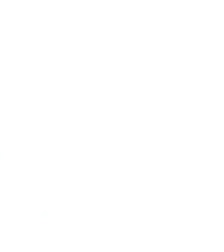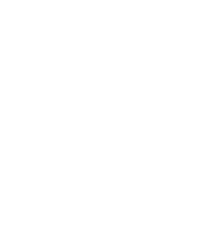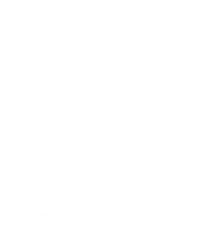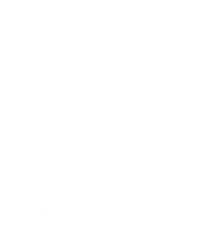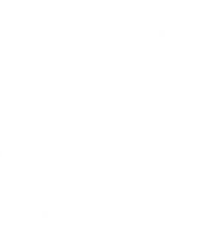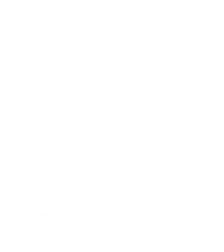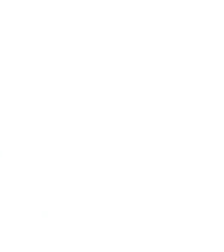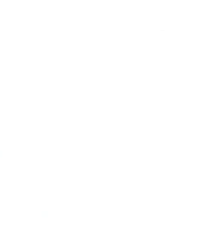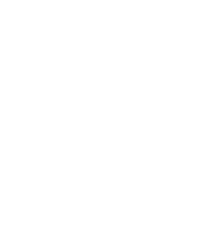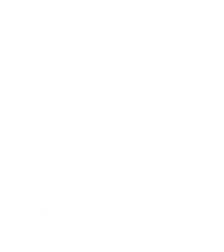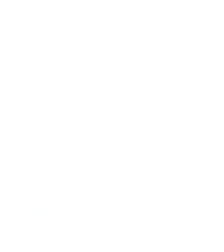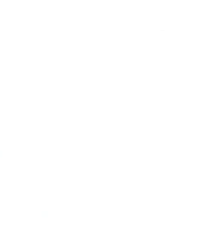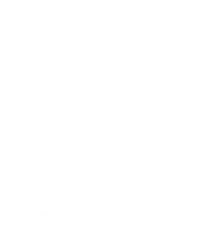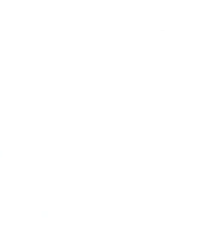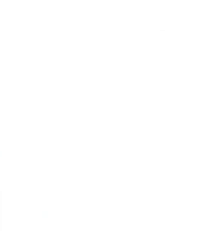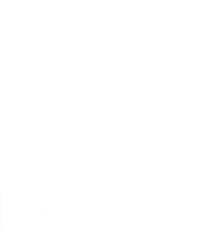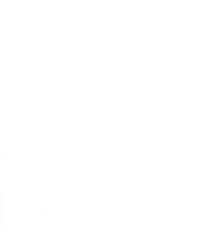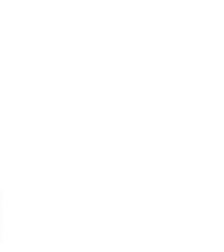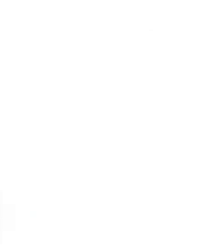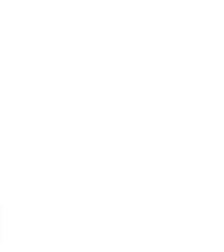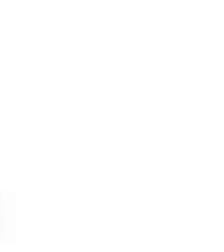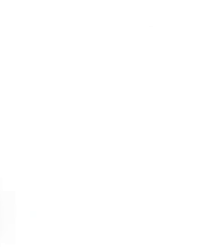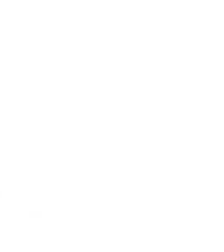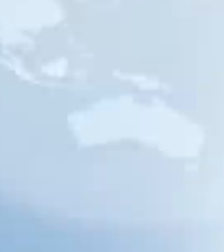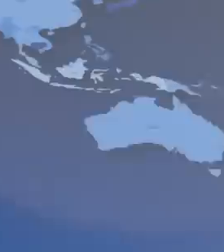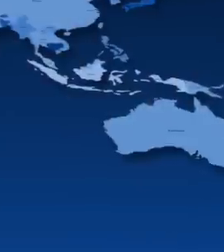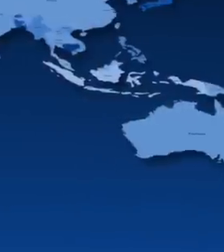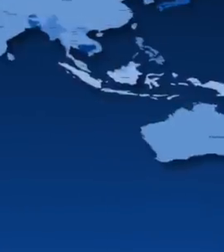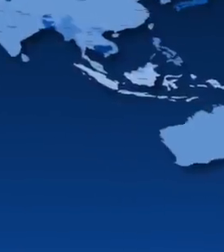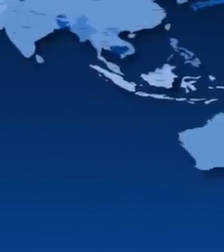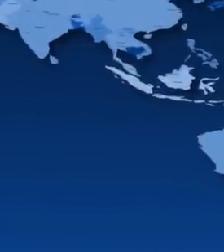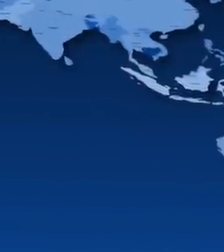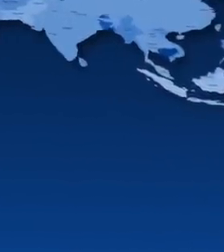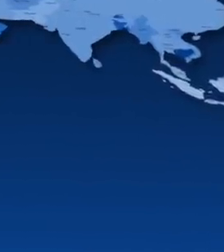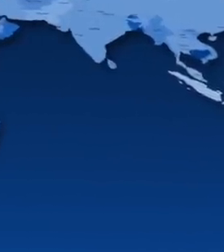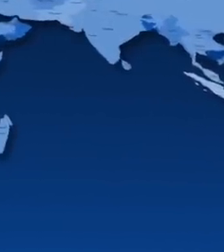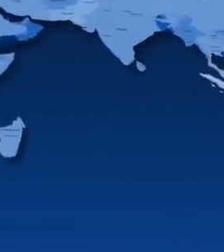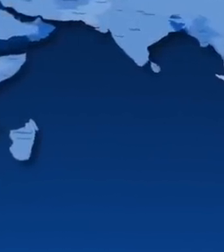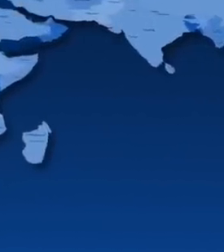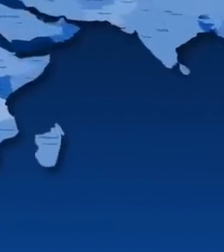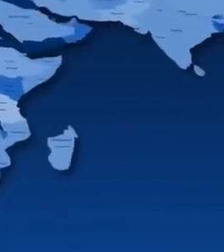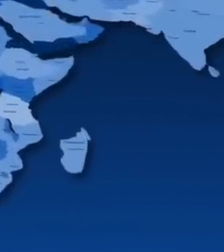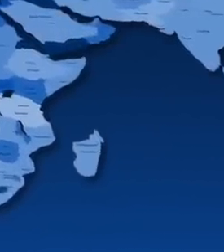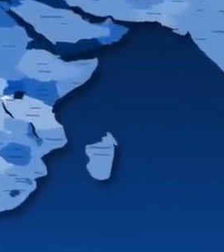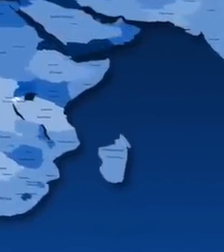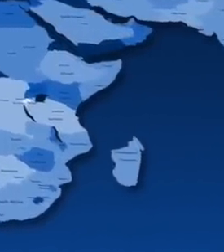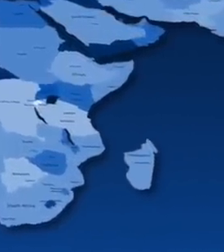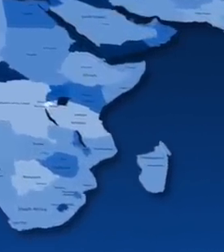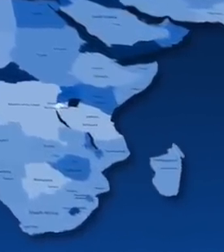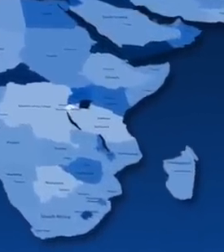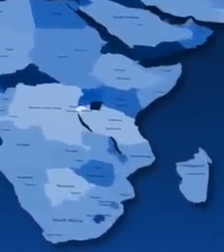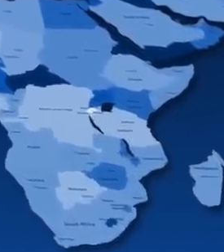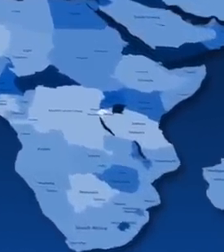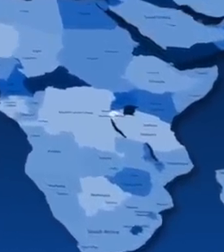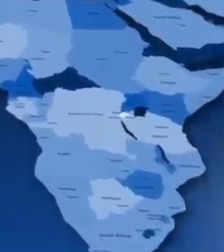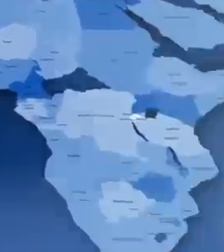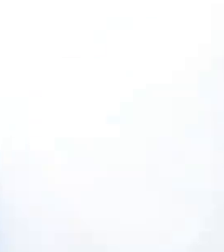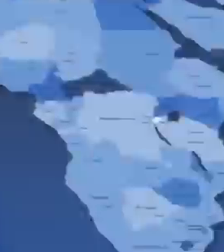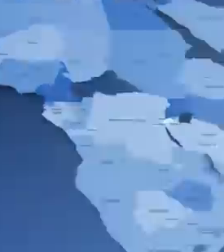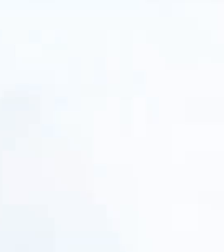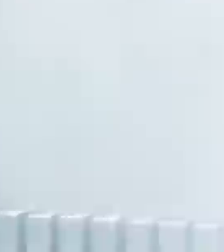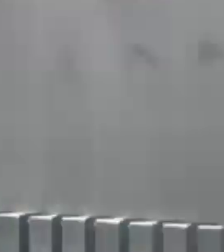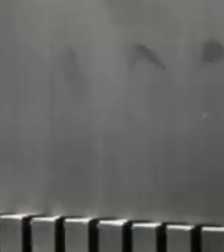es tan fuerte y se prioriza el bienestar de las y los ciudadanos es de recordar que estas